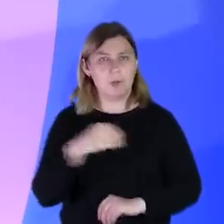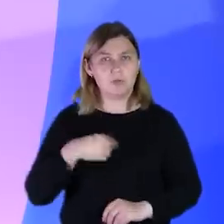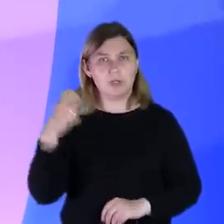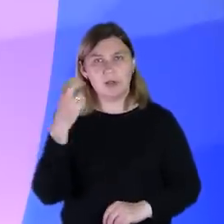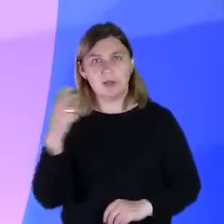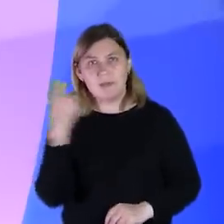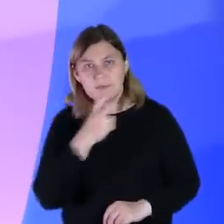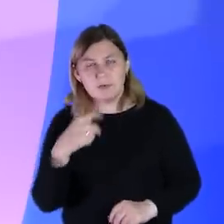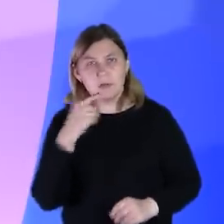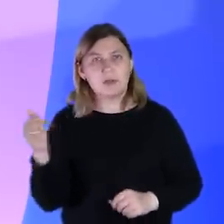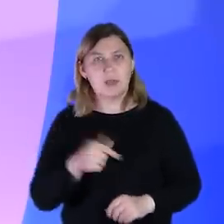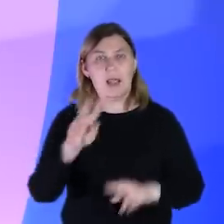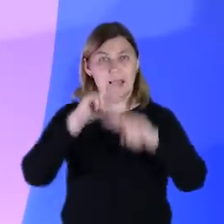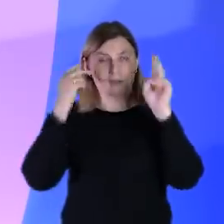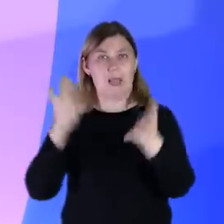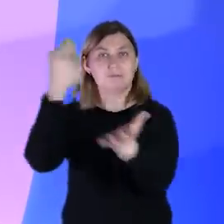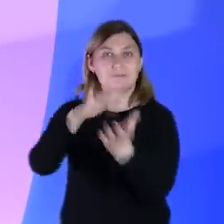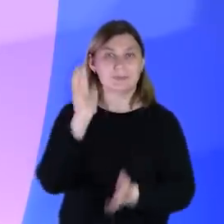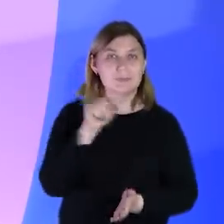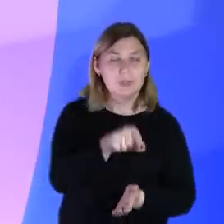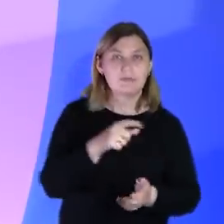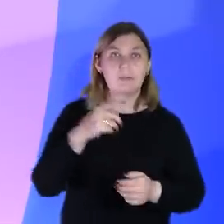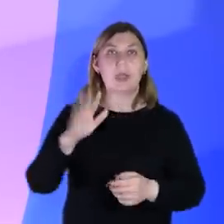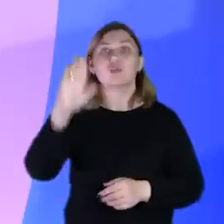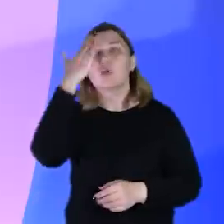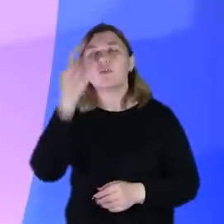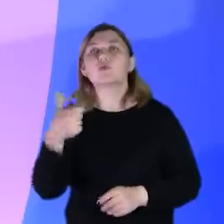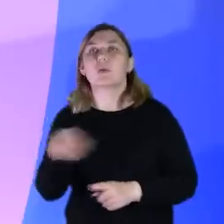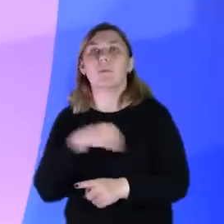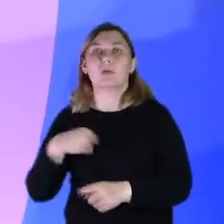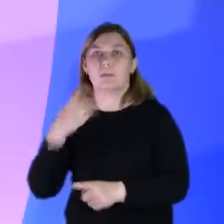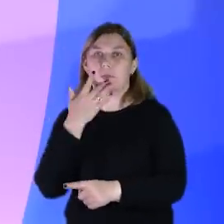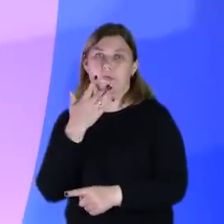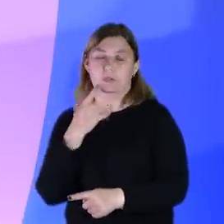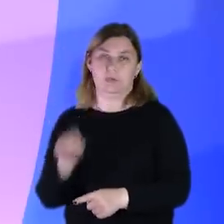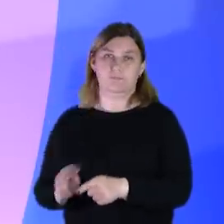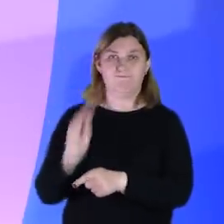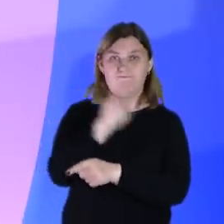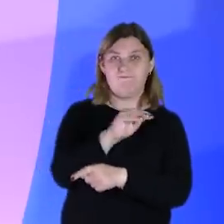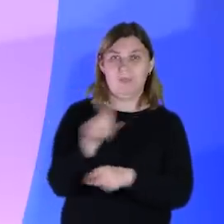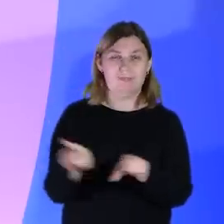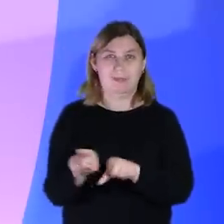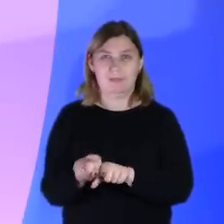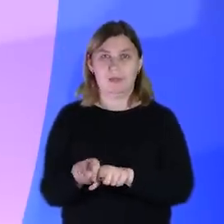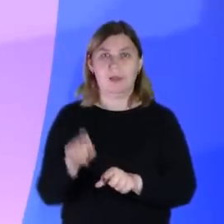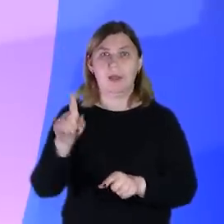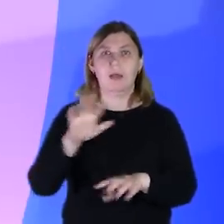przechodzili na litewską stronę po to, żeby sprzedać wszystko to co dowiedzieli się od polskiego wywiadu. Jakby potraktowali to jako źródło